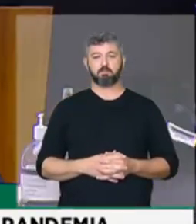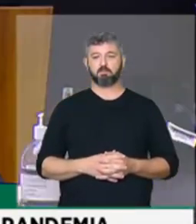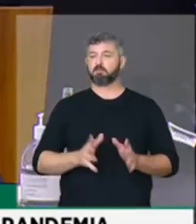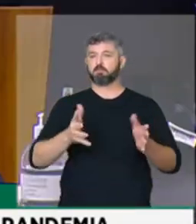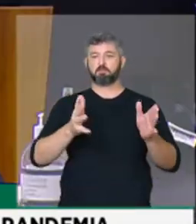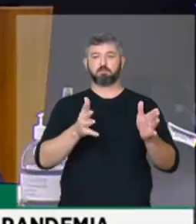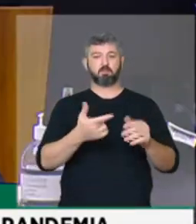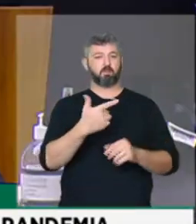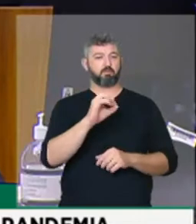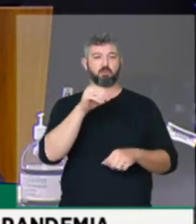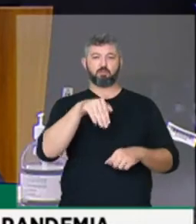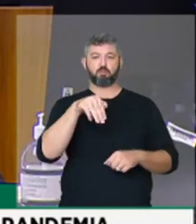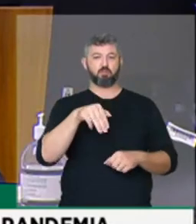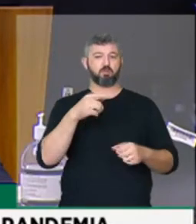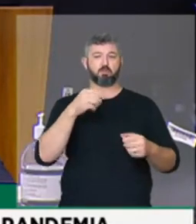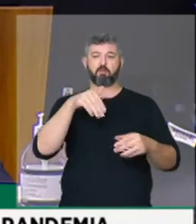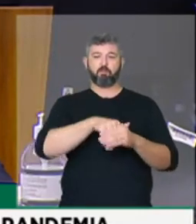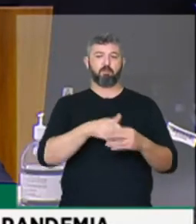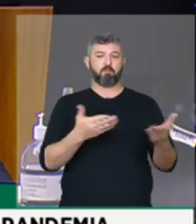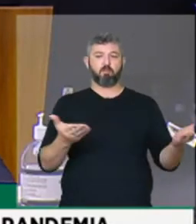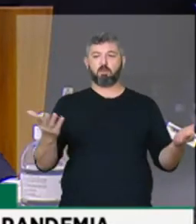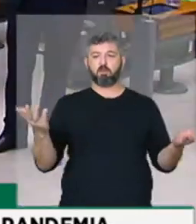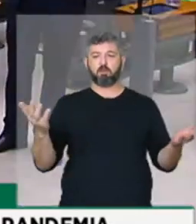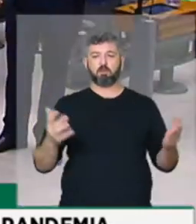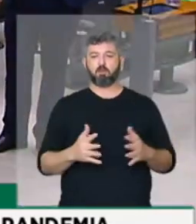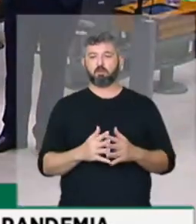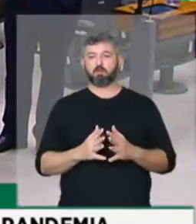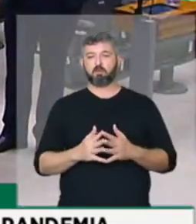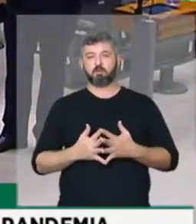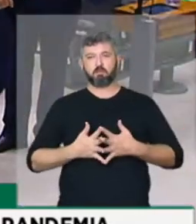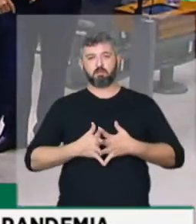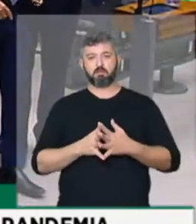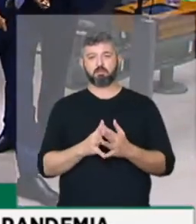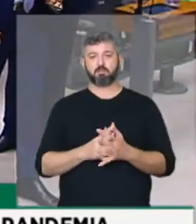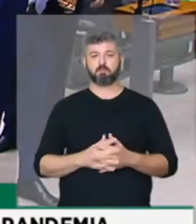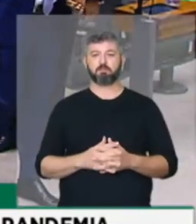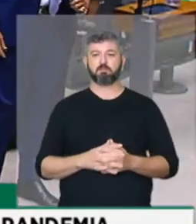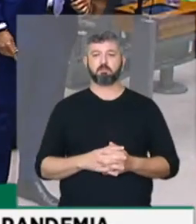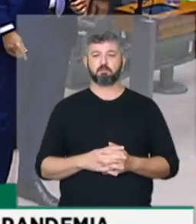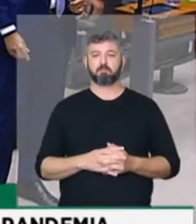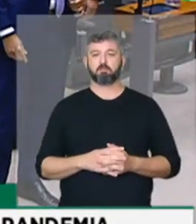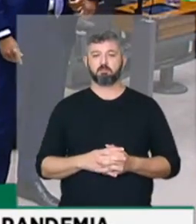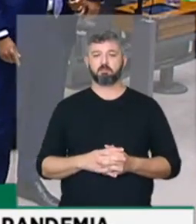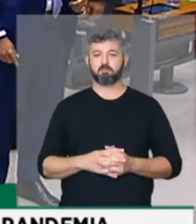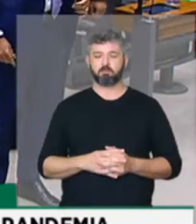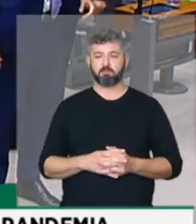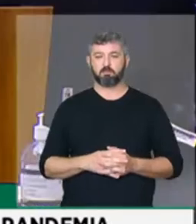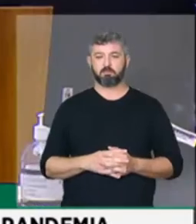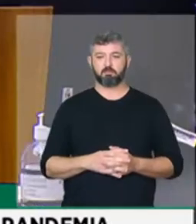HÁ 20 MINUTOS PARA VOTAR ESSE... [DEPUTADO]: FICA REGISTRADO. [PRESIDENTE]: ESSE DESTAQUE. [DEPUTADO]: EM VOTAÇÃO A EMENDA DE